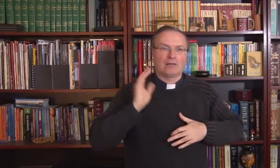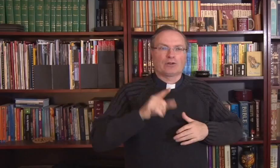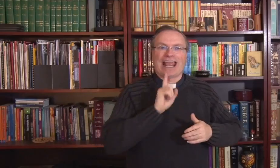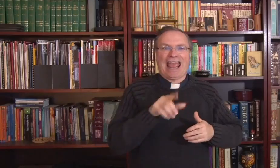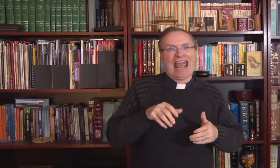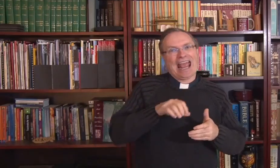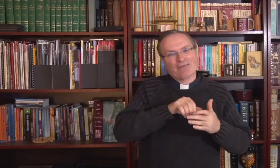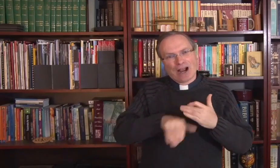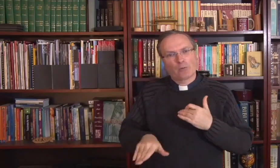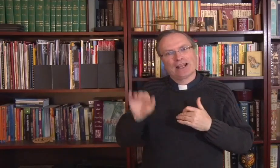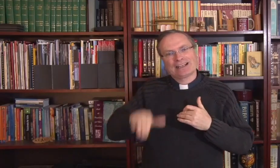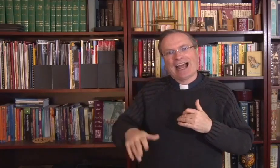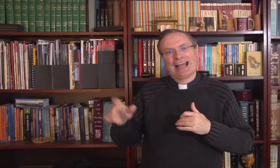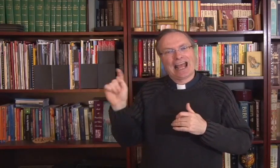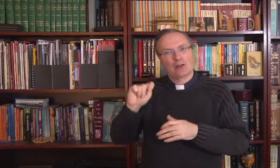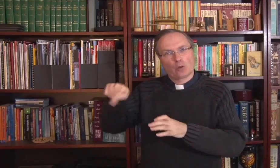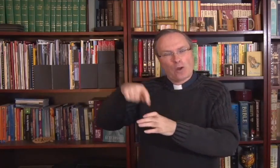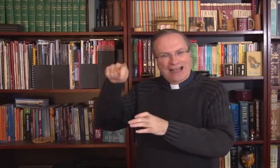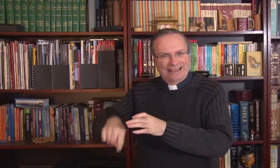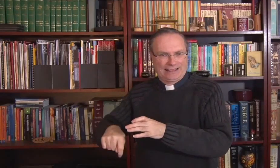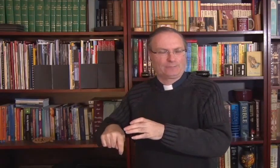puis est évacué dans les toilettes.»